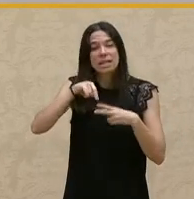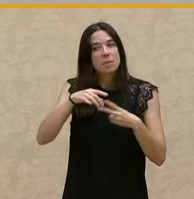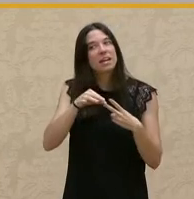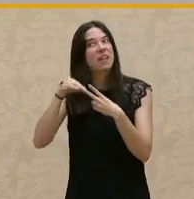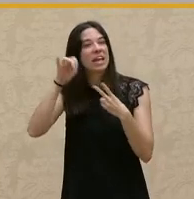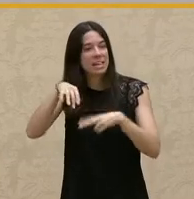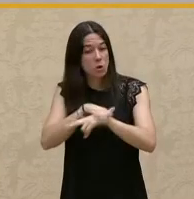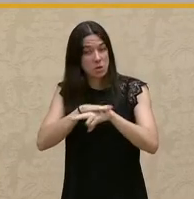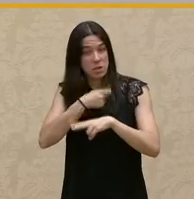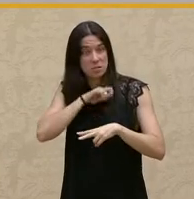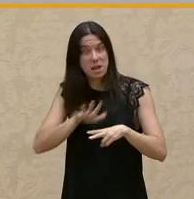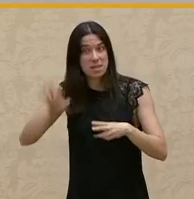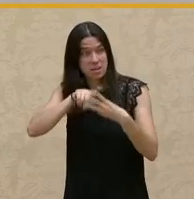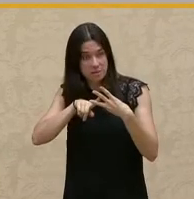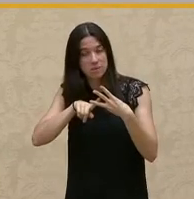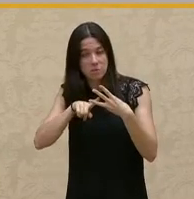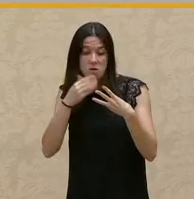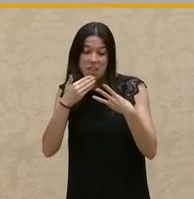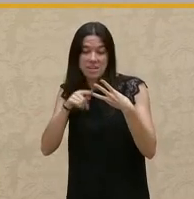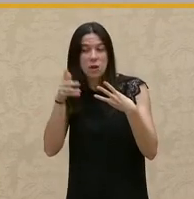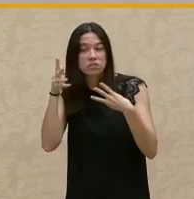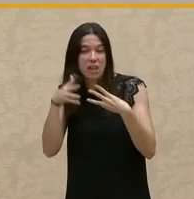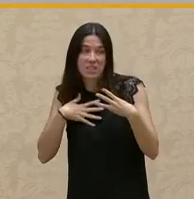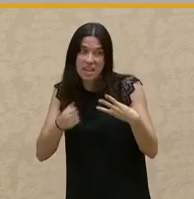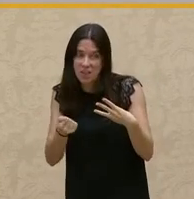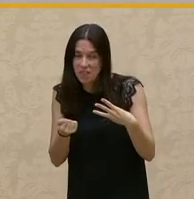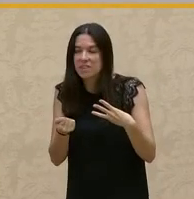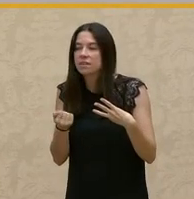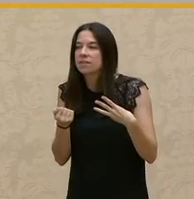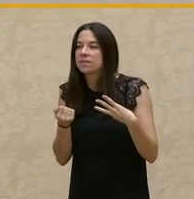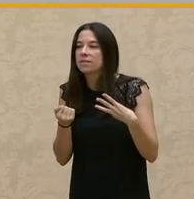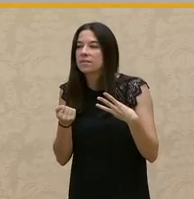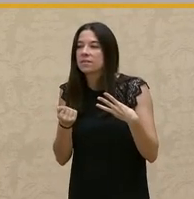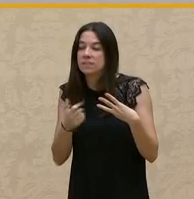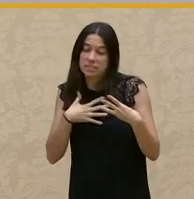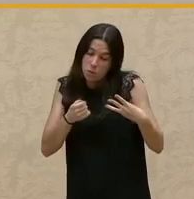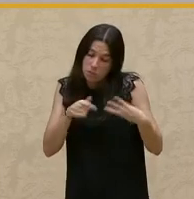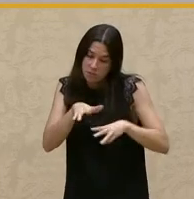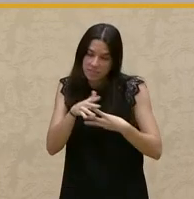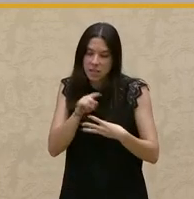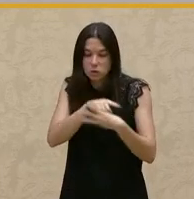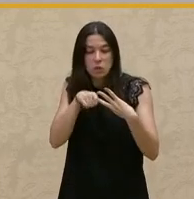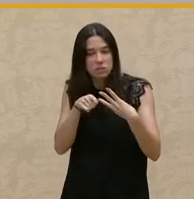por la consejera de sanidad, de salud en este caso, puedan poner en marcha este